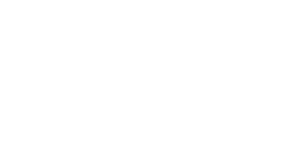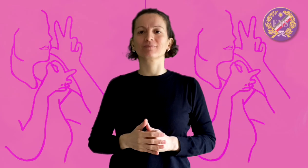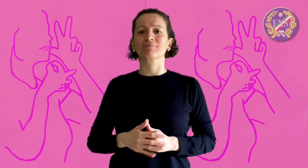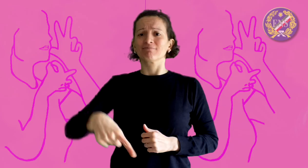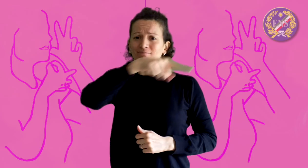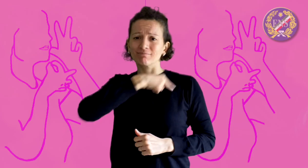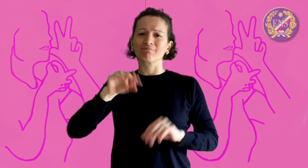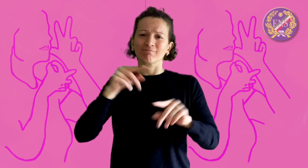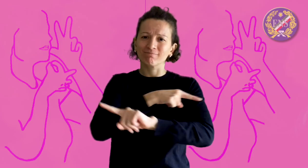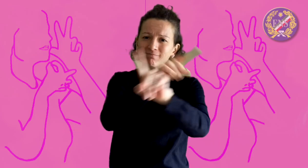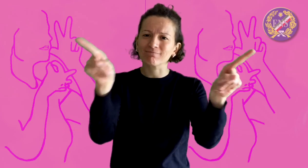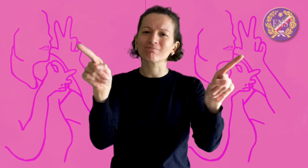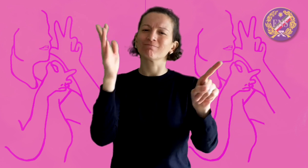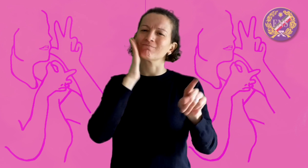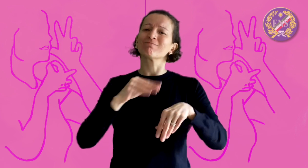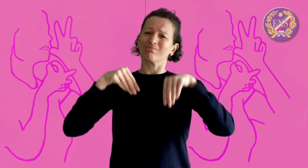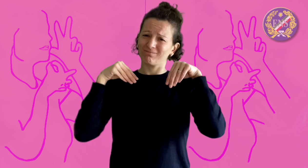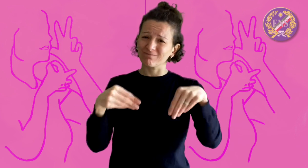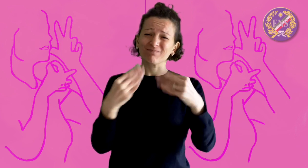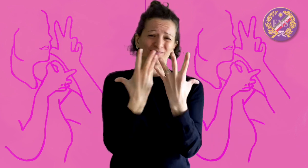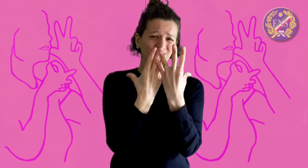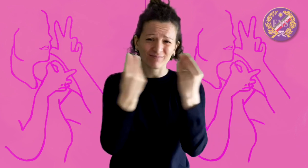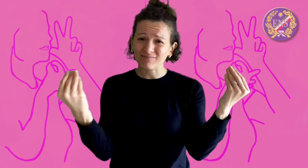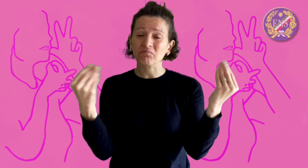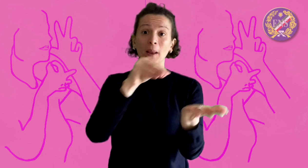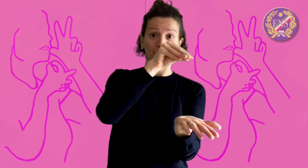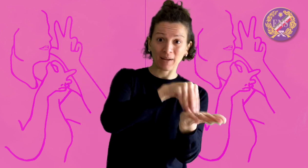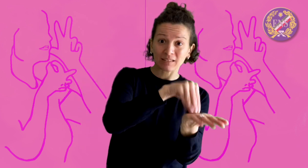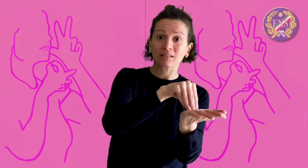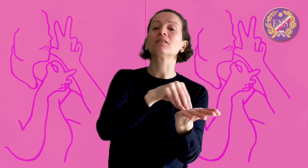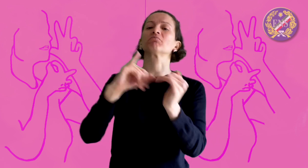Vi invitiamo a partecipare numerosi sia in presenza sia online,